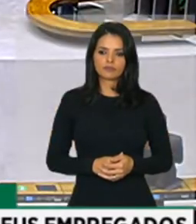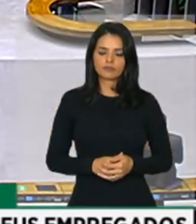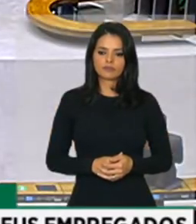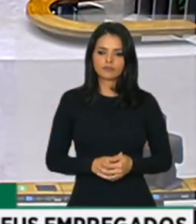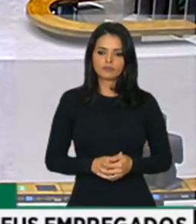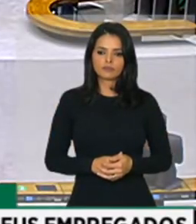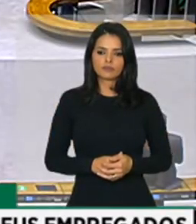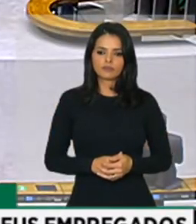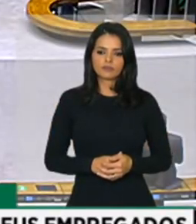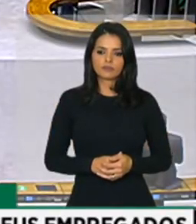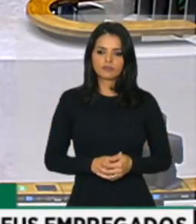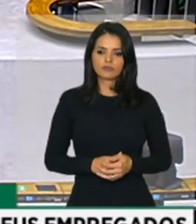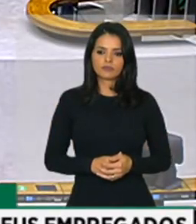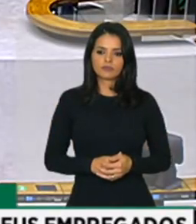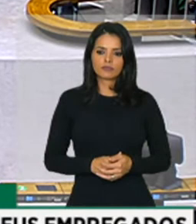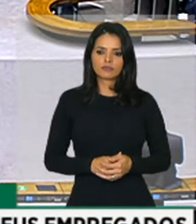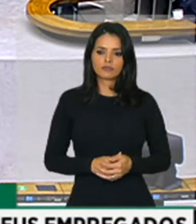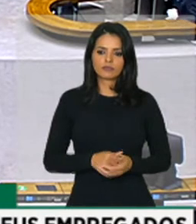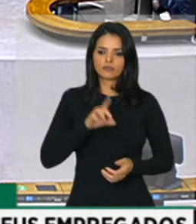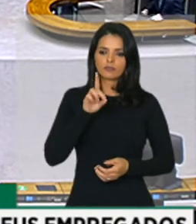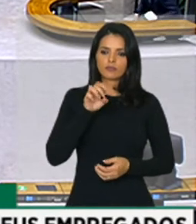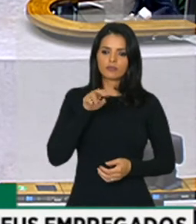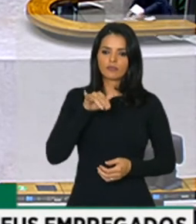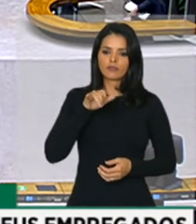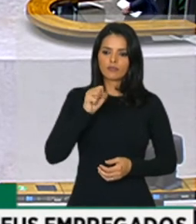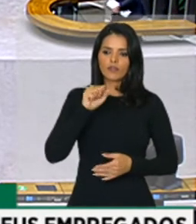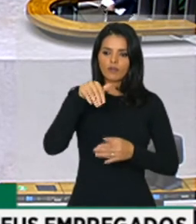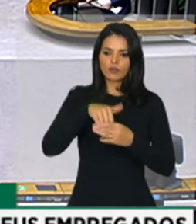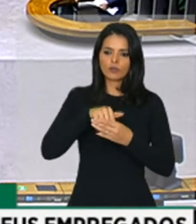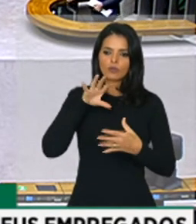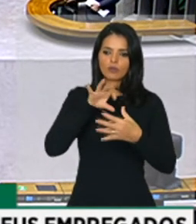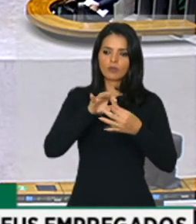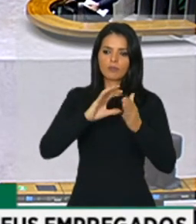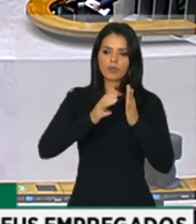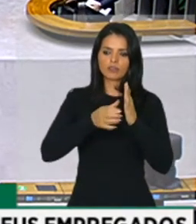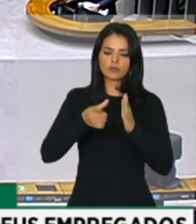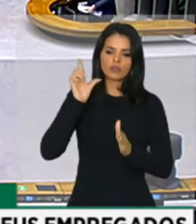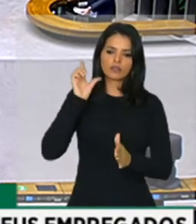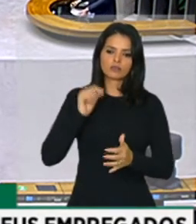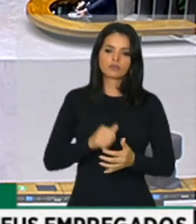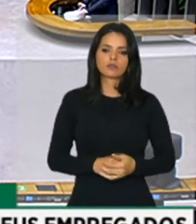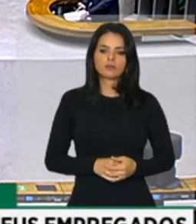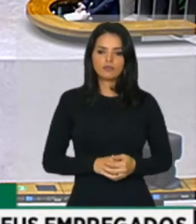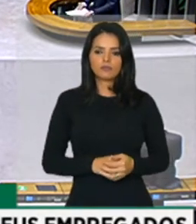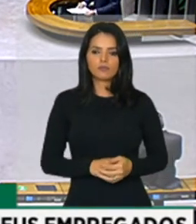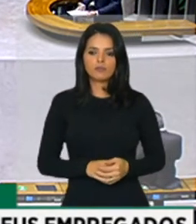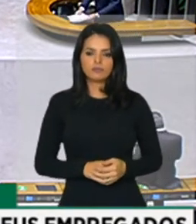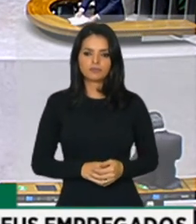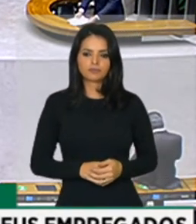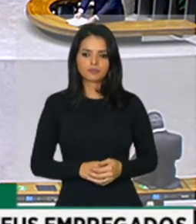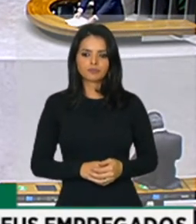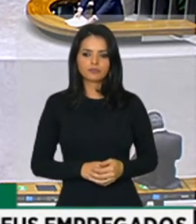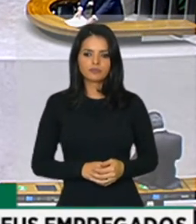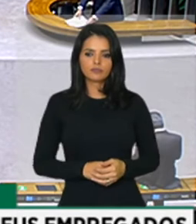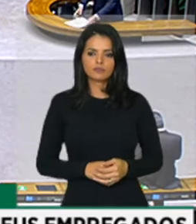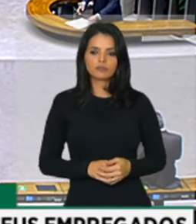CONCEDO A V.EXA. -- [DEPUTADO]: PRESIDENTE DEPUTADO DENIS BEZERRA VOTOU COM O PARTIDO NA VOTAÇÃO ANTERIOR NÃO CONSEGUIU REGISTRAR, DENIS BEZERRA DO PSB. -- [DEPUTADO]: SENHOR